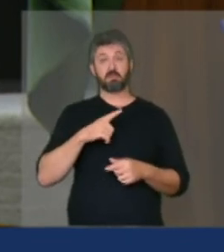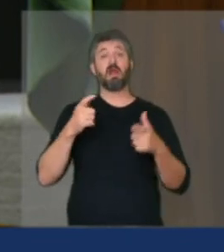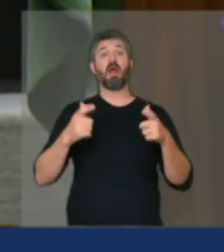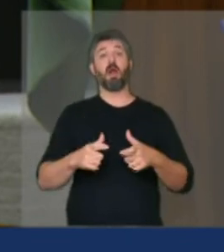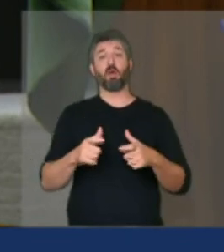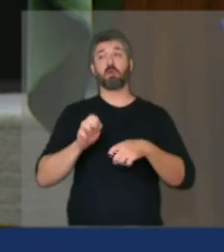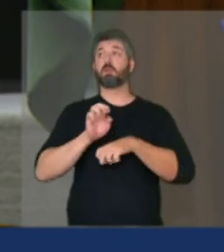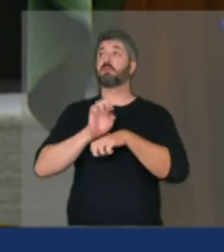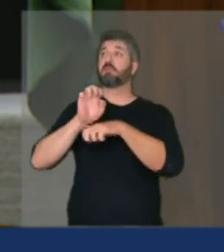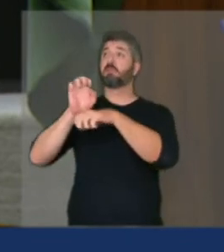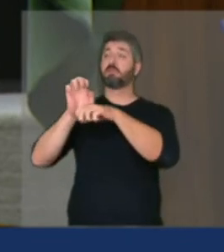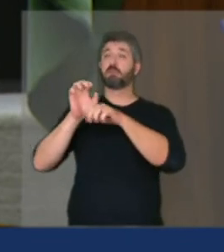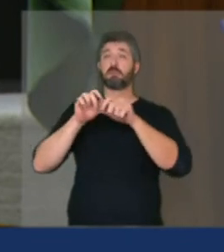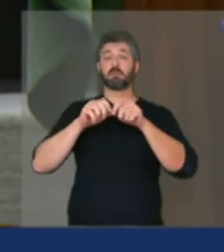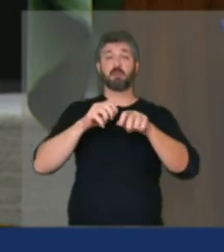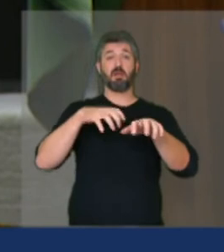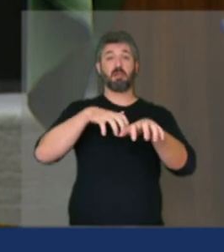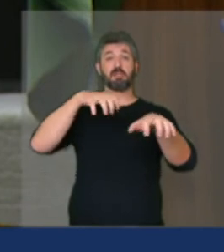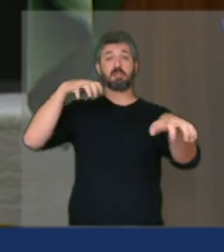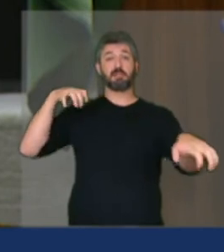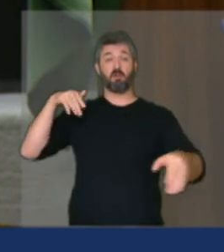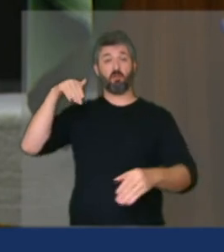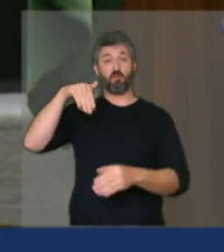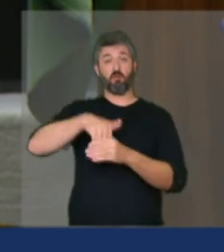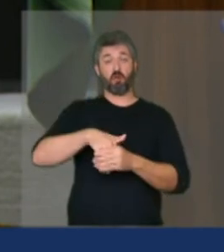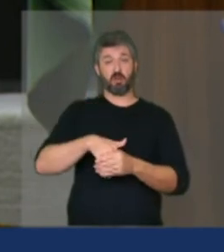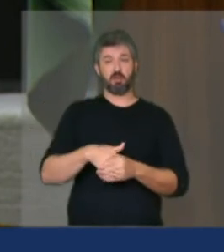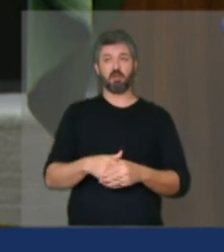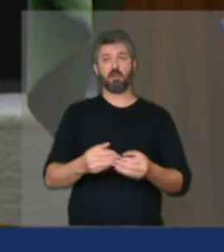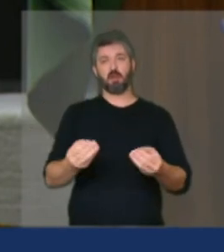NAS SUAS CASAS VOTANDO DE LÁ . COMO É QUE NÓS VAMOS VOTAR UM PROJETO TÃO IMPORTANTE COMO A PRIVATIZAÇÃO DOS